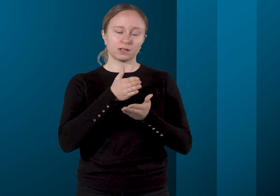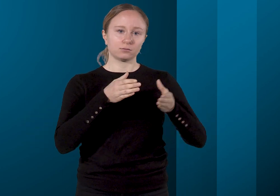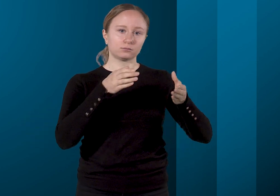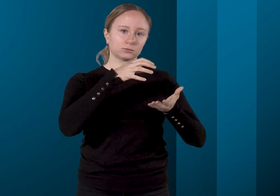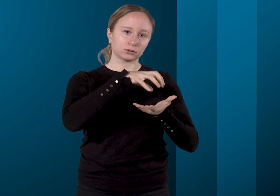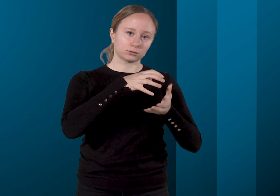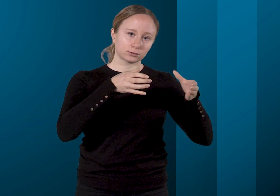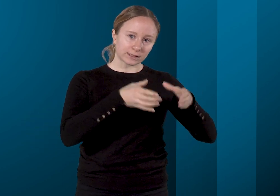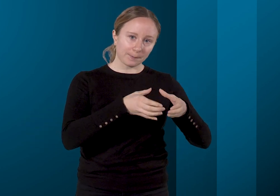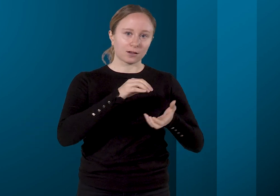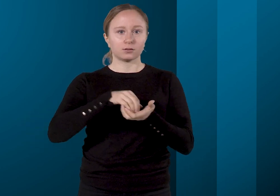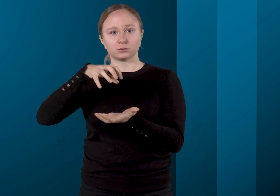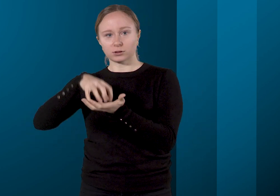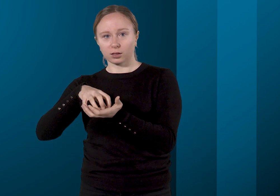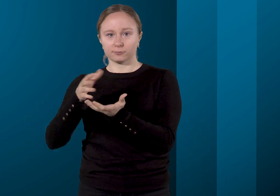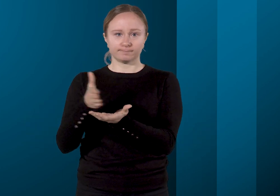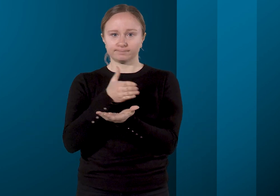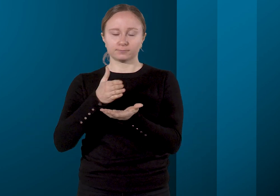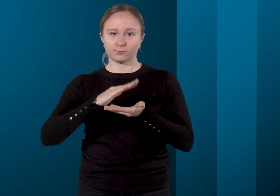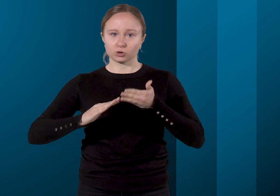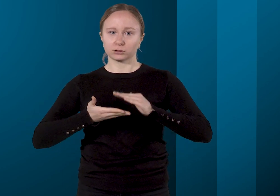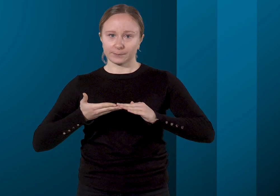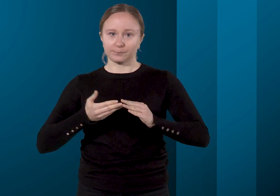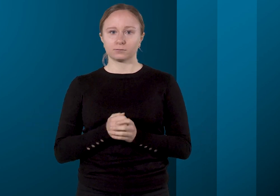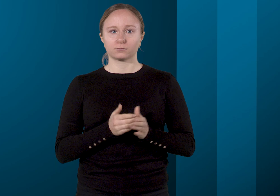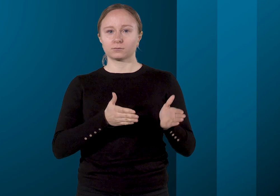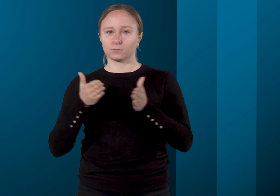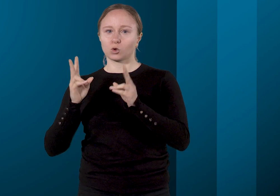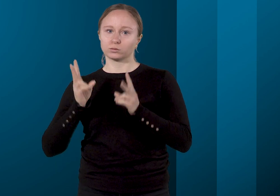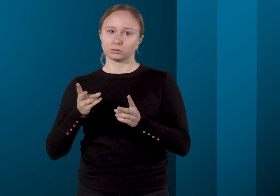mellan gemenskapen och staten samt att beskriva behovet -